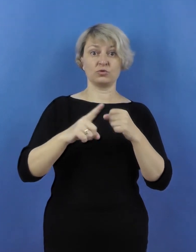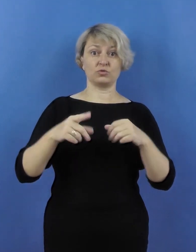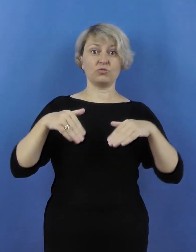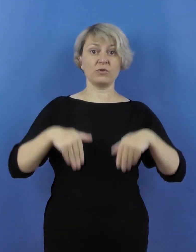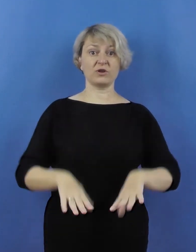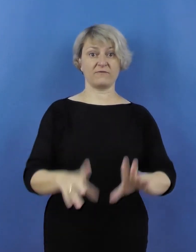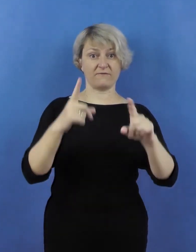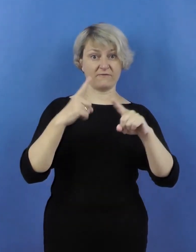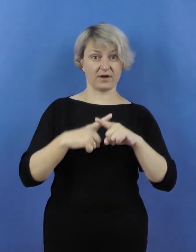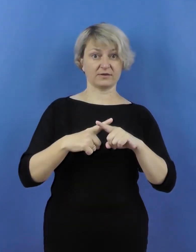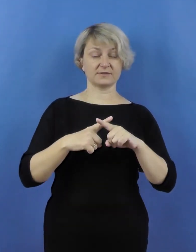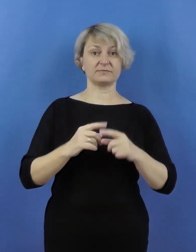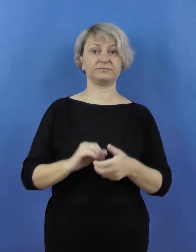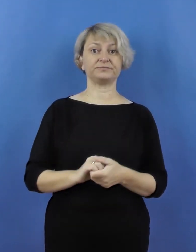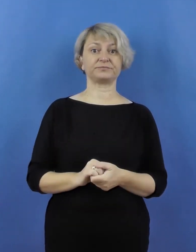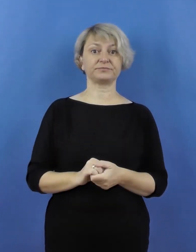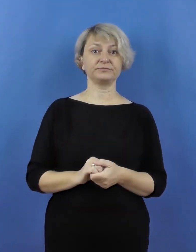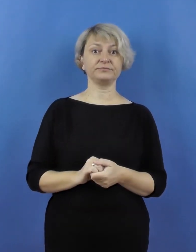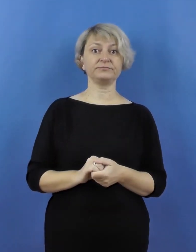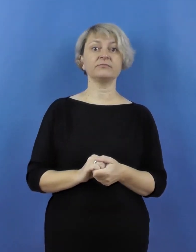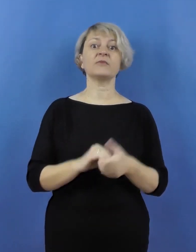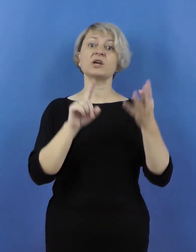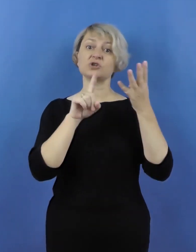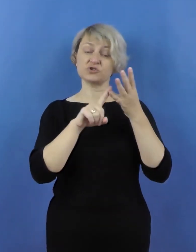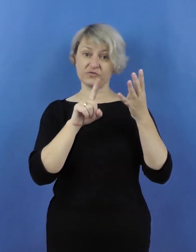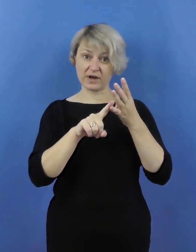oraz przedmiotu rozmowy.